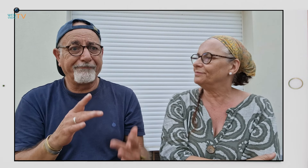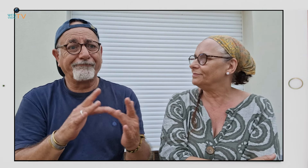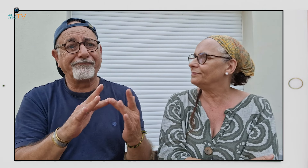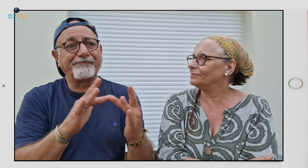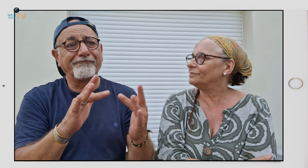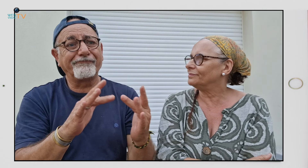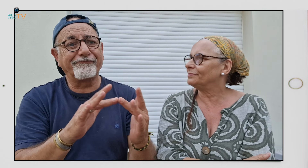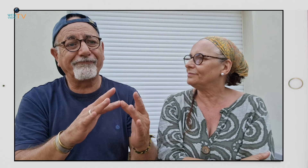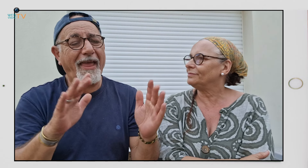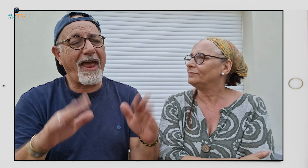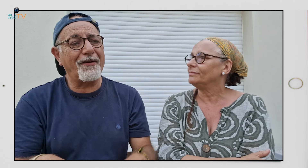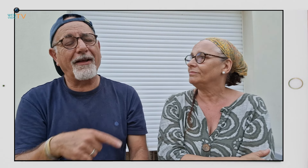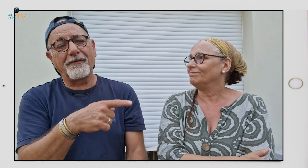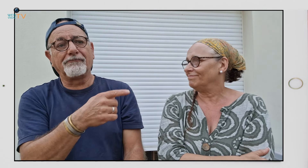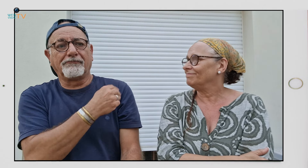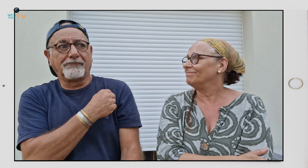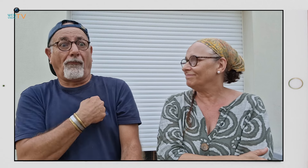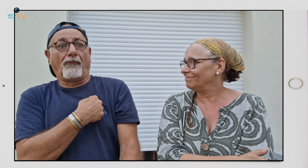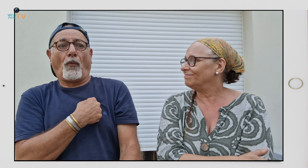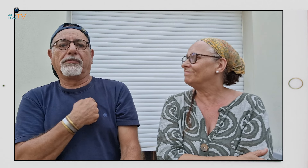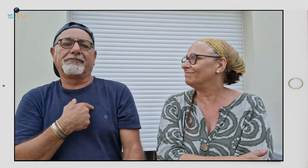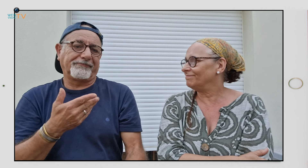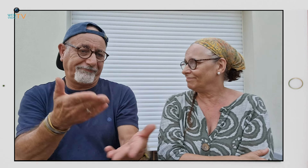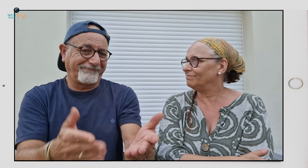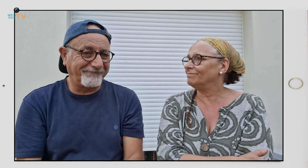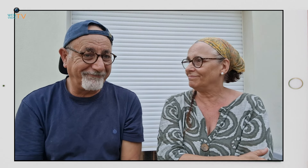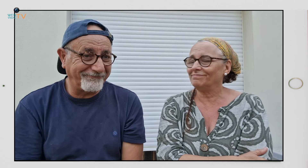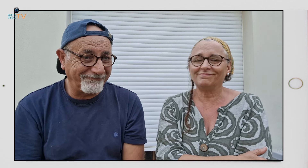Estuvimos en contacto mucho tiempo, hasta que me llamó para este proyecto.